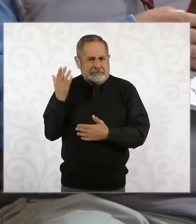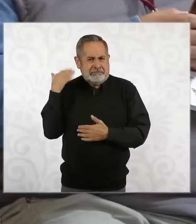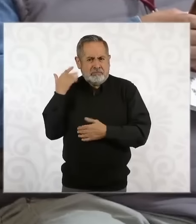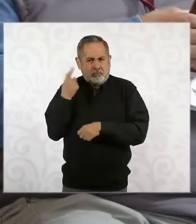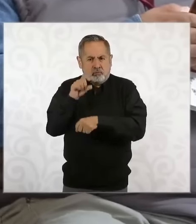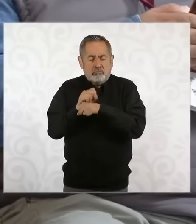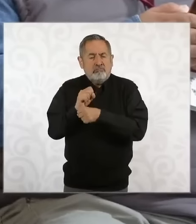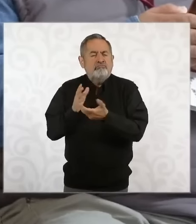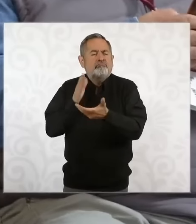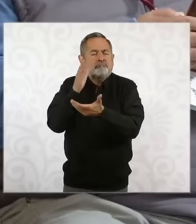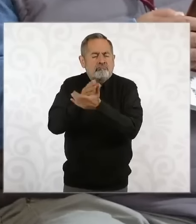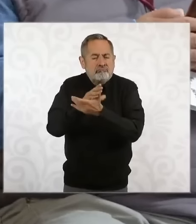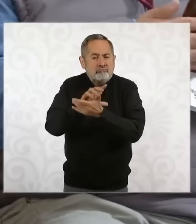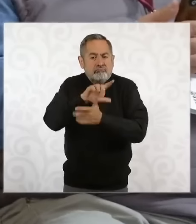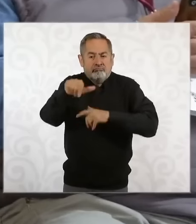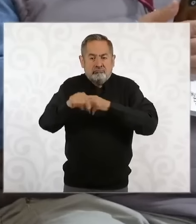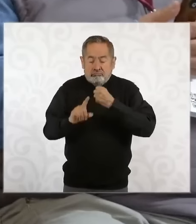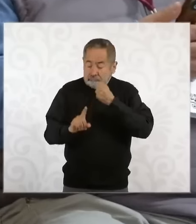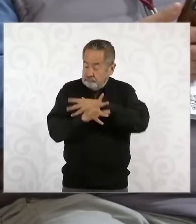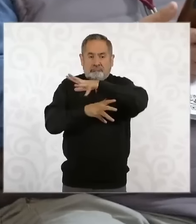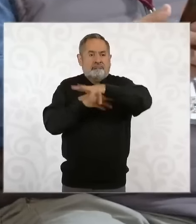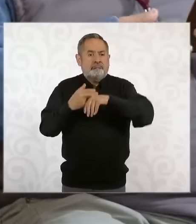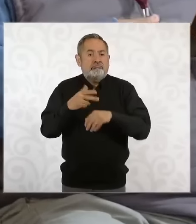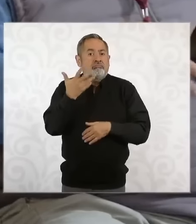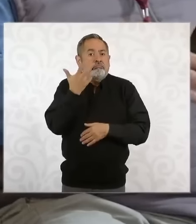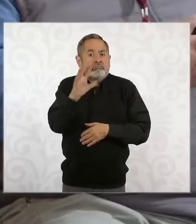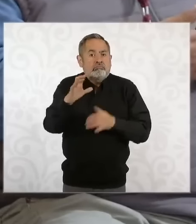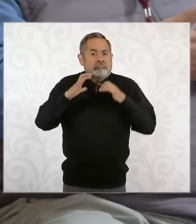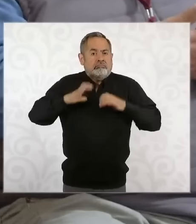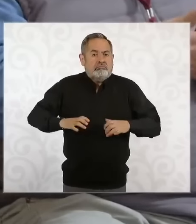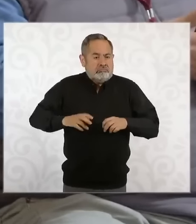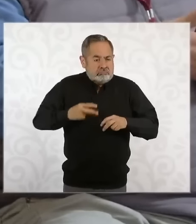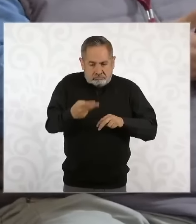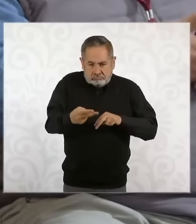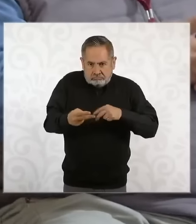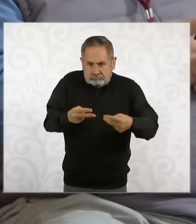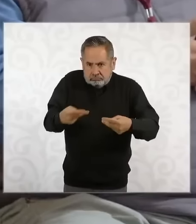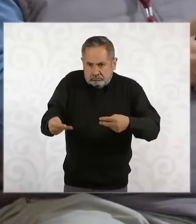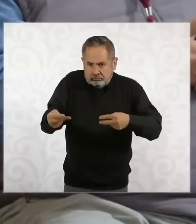entidad aparecen 10 cuerpos el fin de semana. ¿Qué le han informado la el gabinete de seguridad sobre